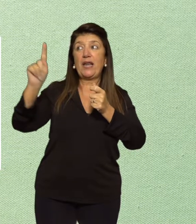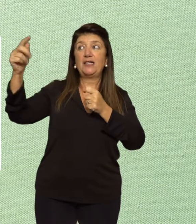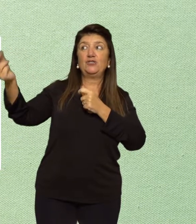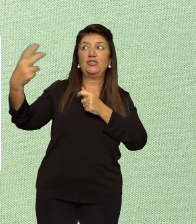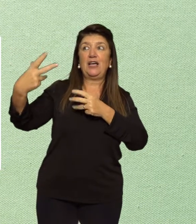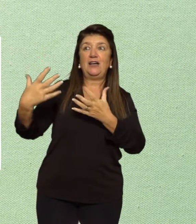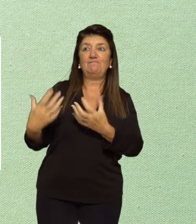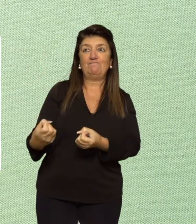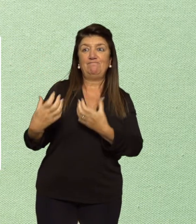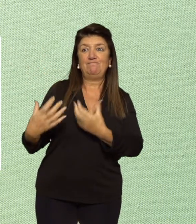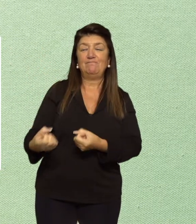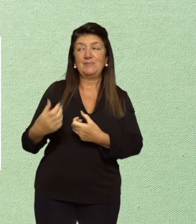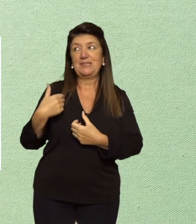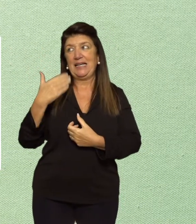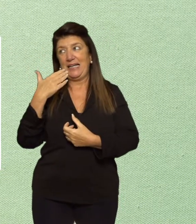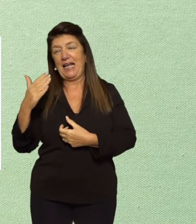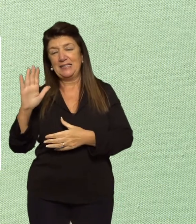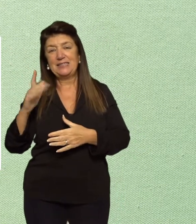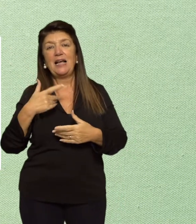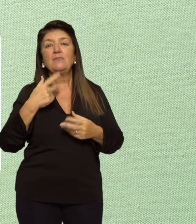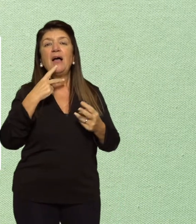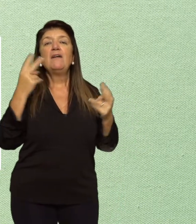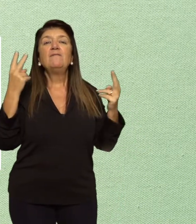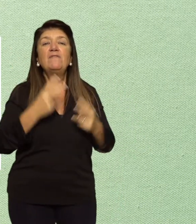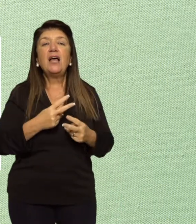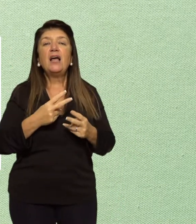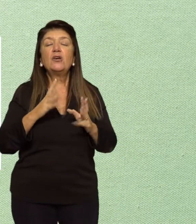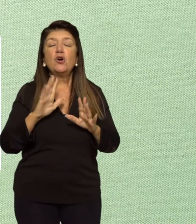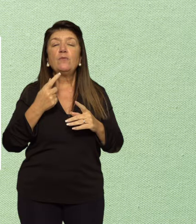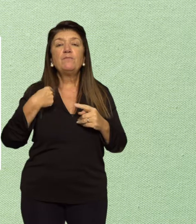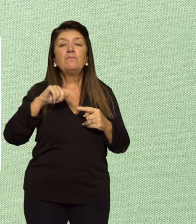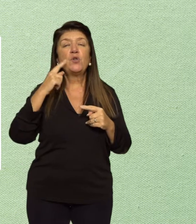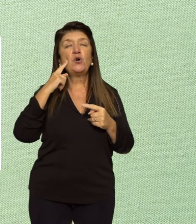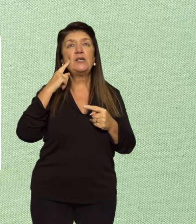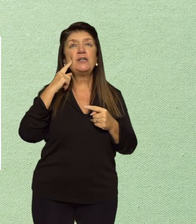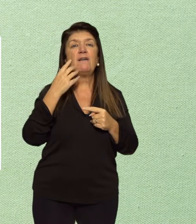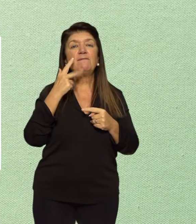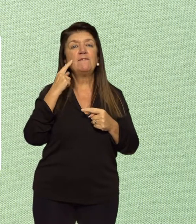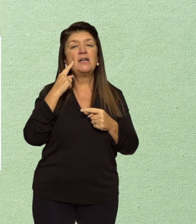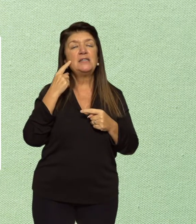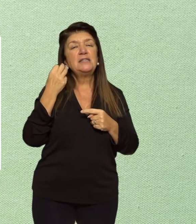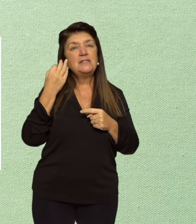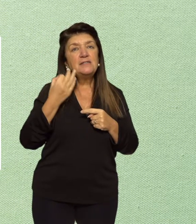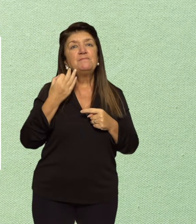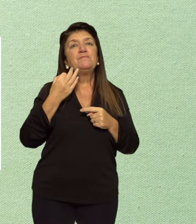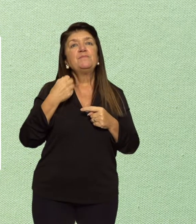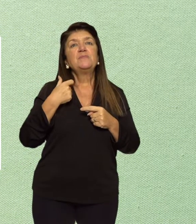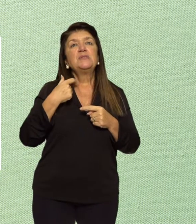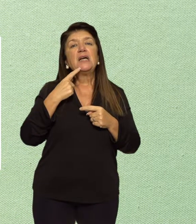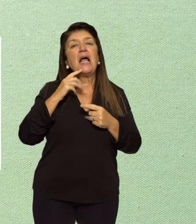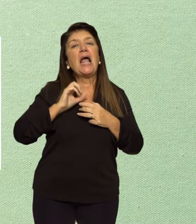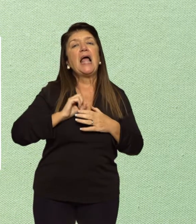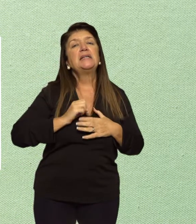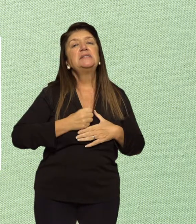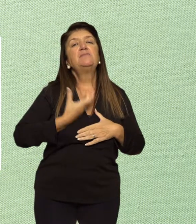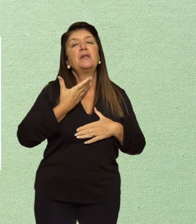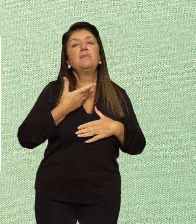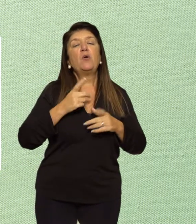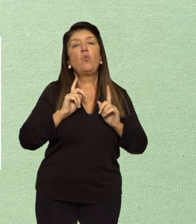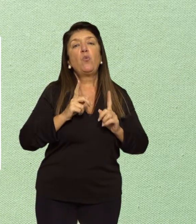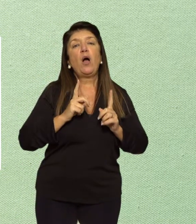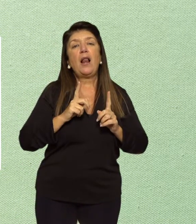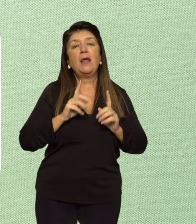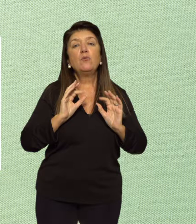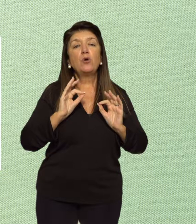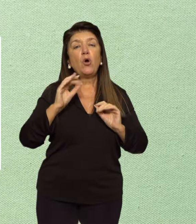grazie! Ma effettivamente quello che davvero ci teniamo un po' a esprimere questa idea e ripeto